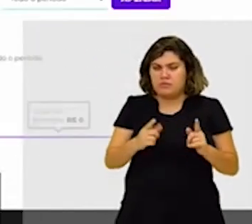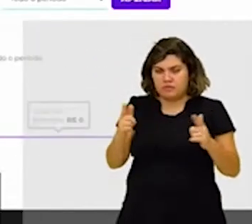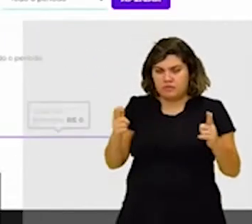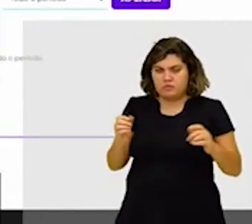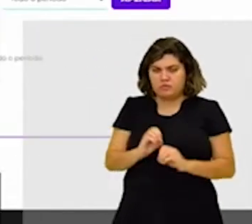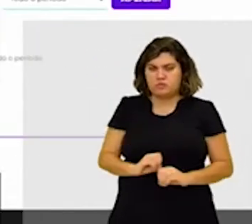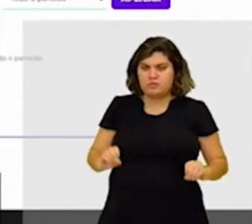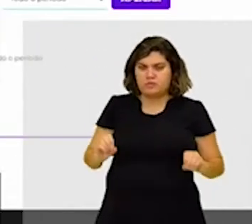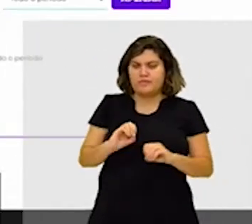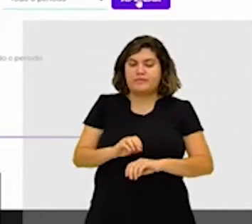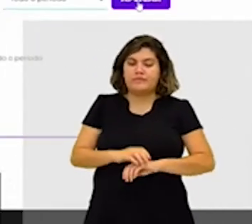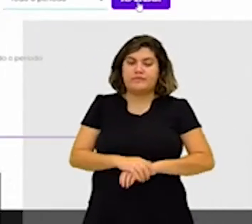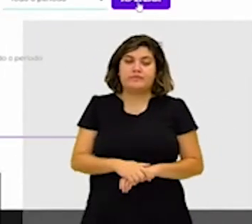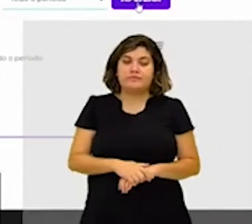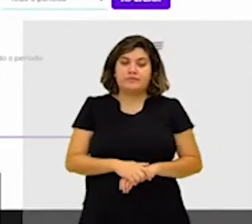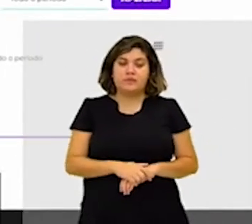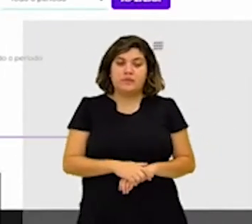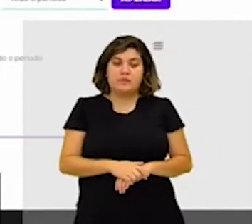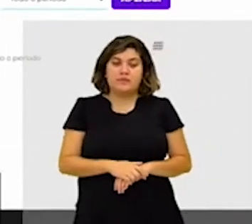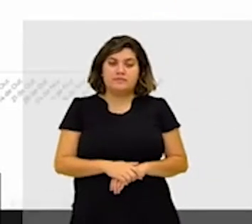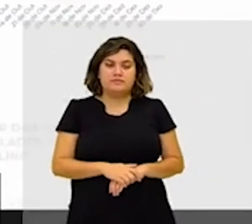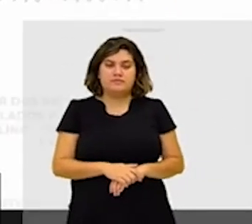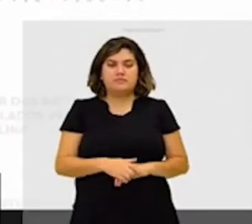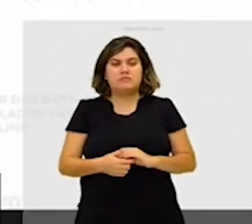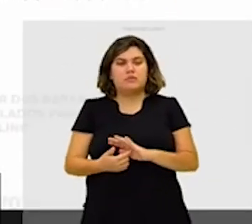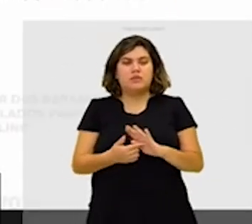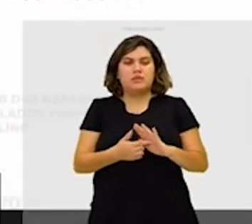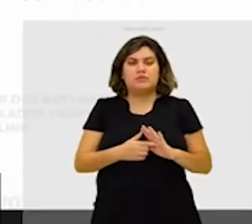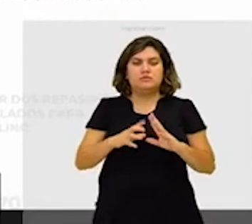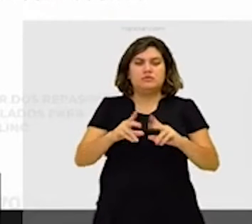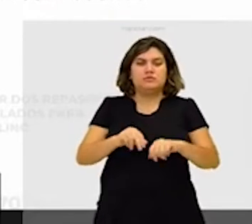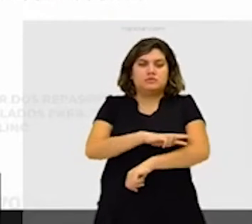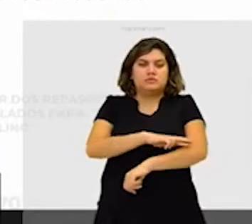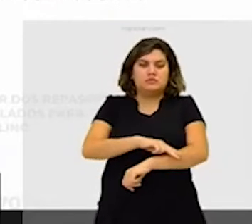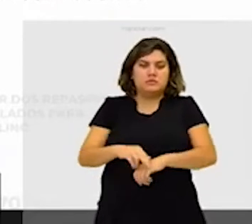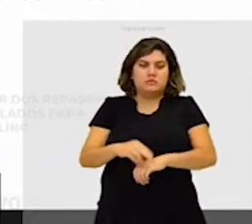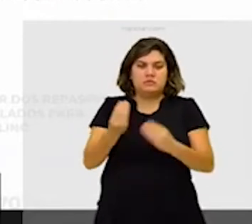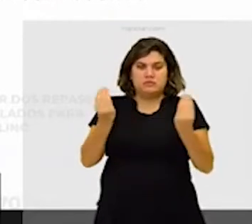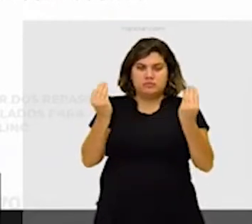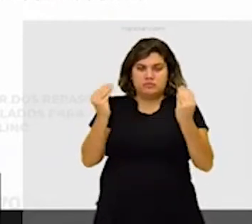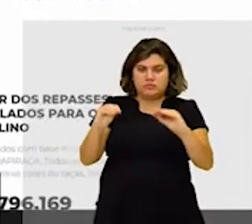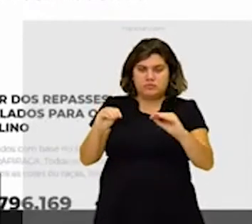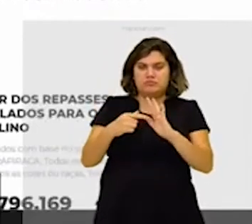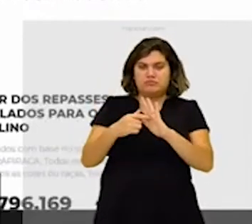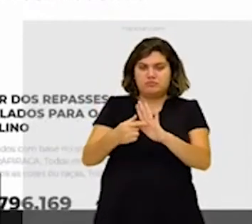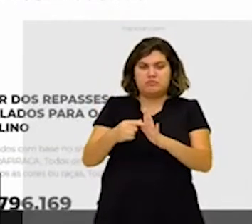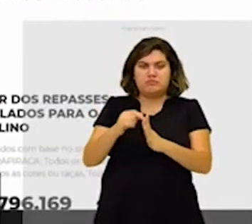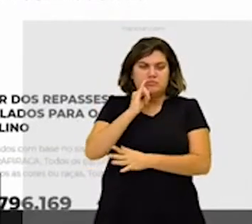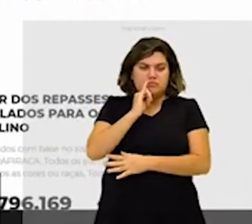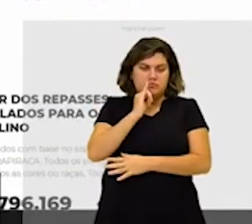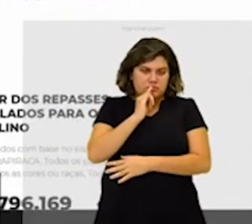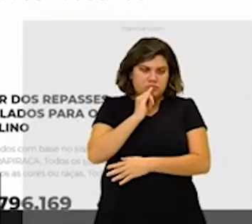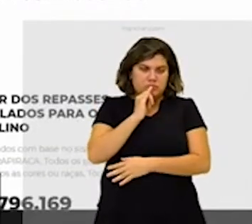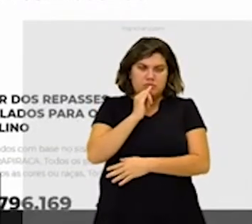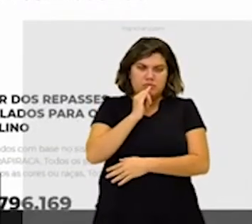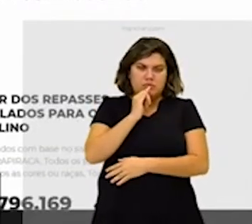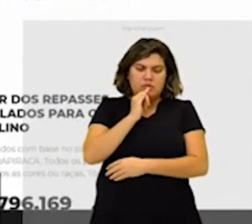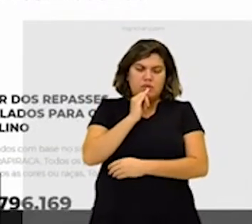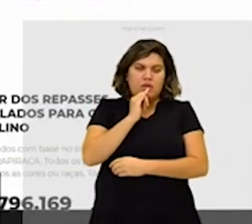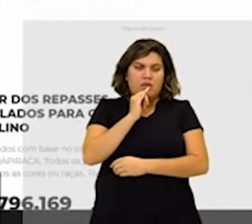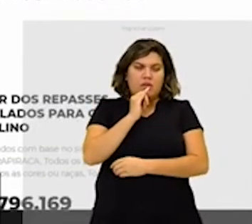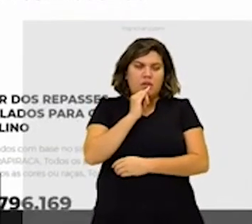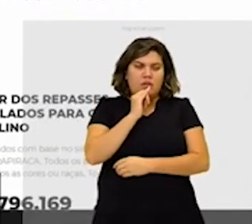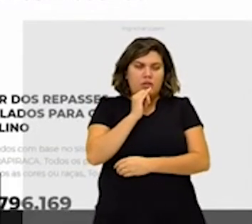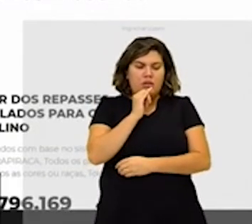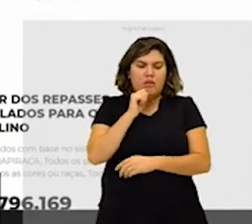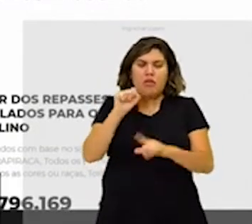todas as raças e quando a gente aplica aqui eu só tô dando um exemplo de dispositivos que nessa